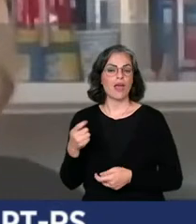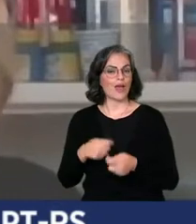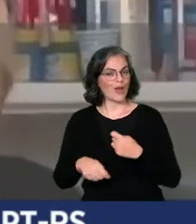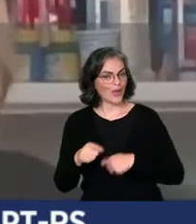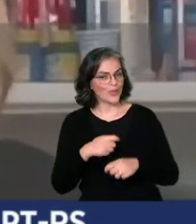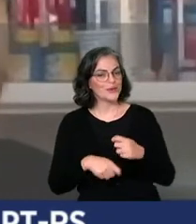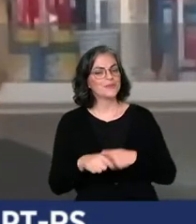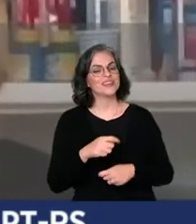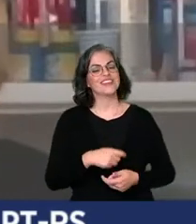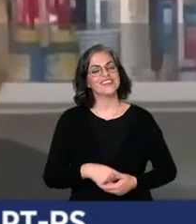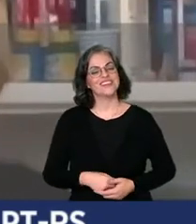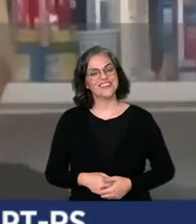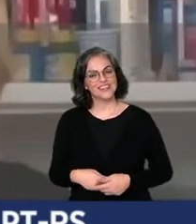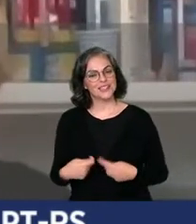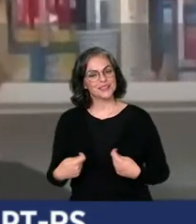CULTURA É TAMBÉM ECONOMIA. SEJA NOS DIAS INTELIGENTES